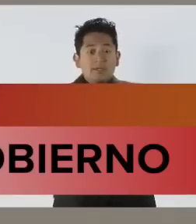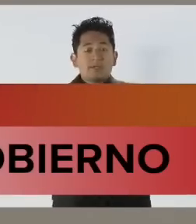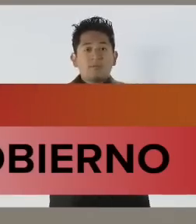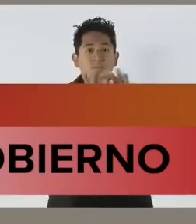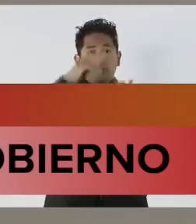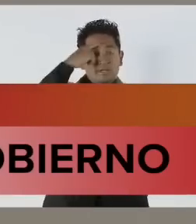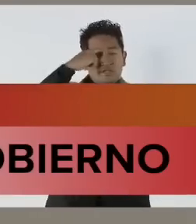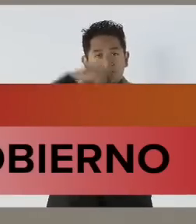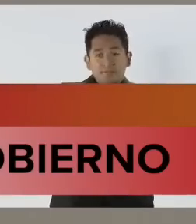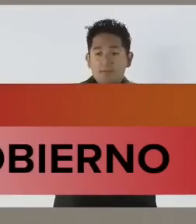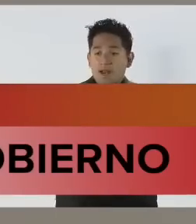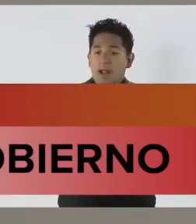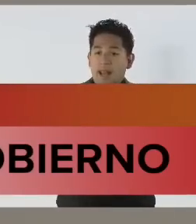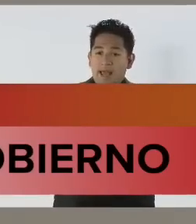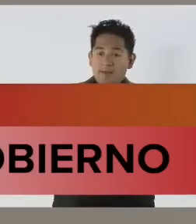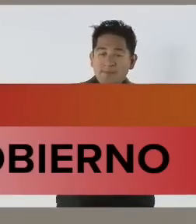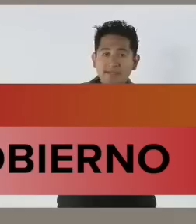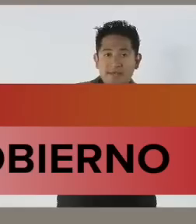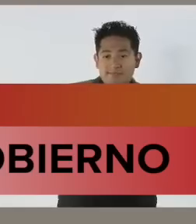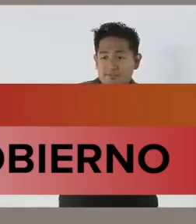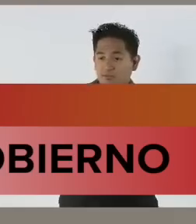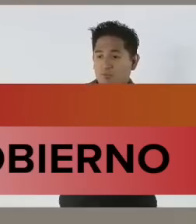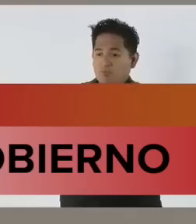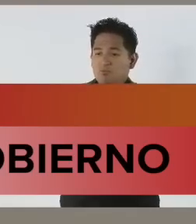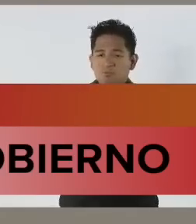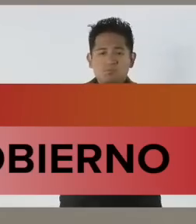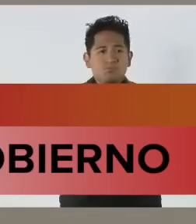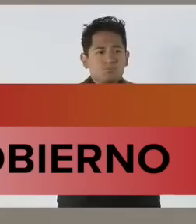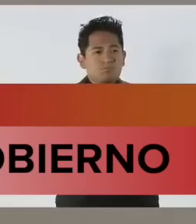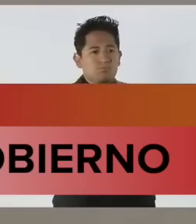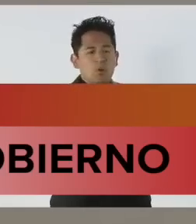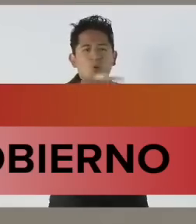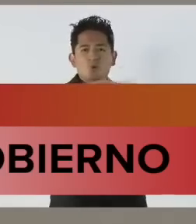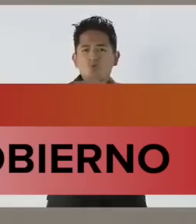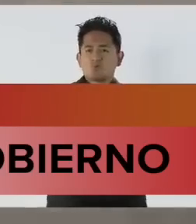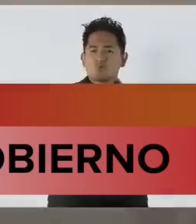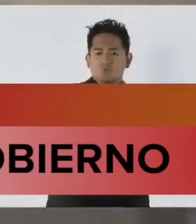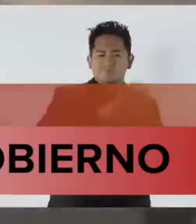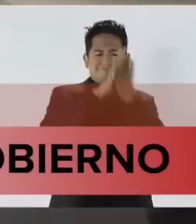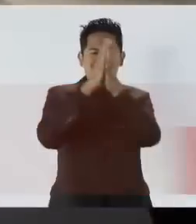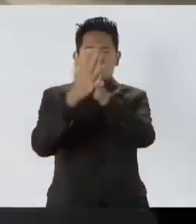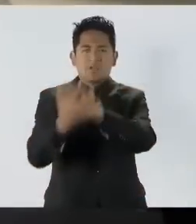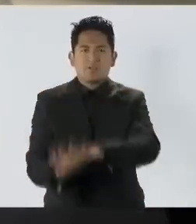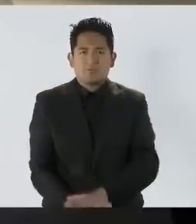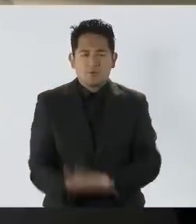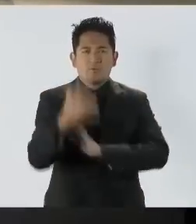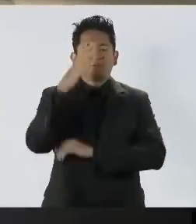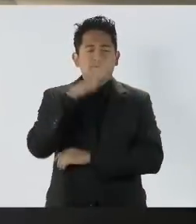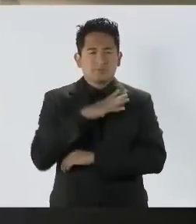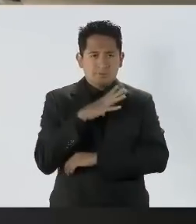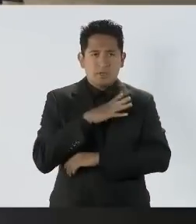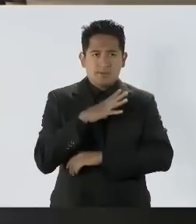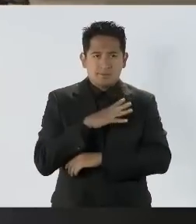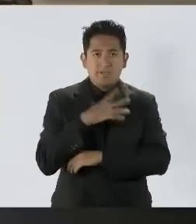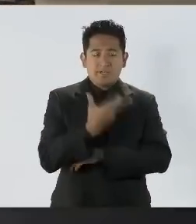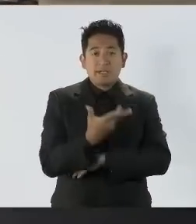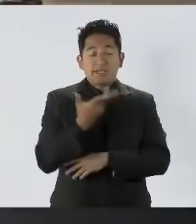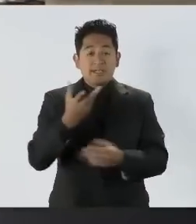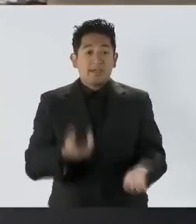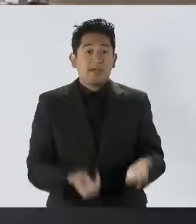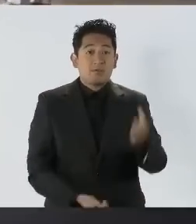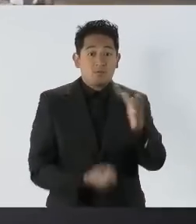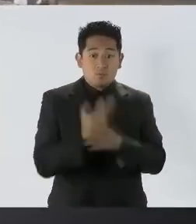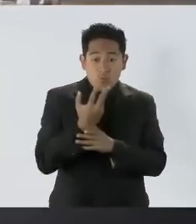vida comunitaria que ayudan a a recuperar la convivencia la paz y la seguridad las